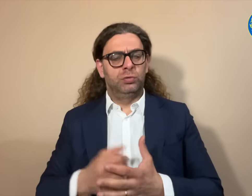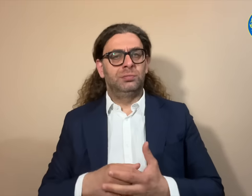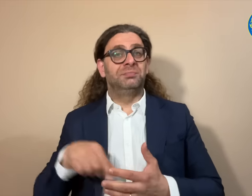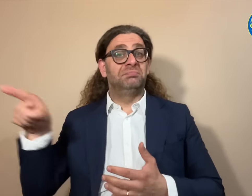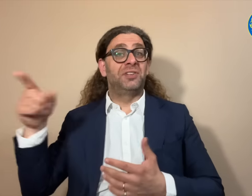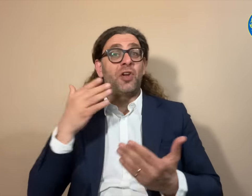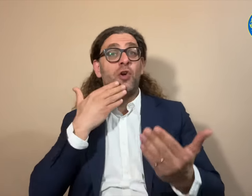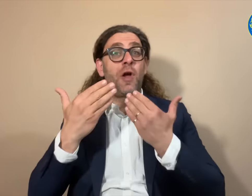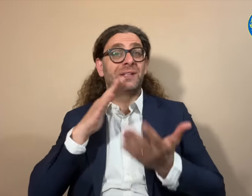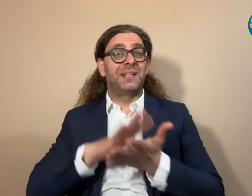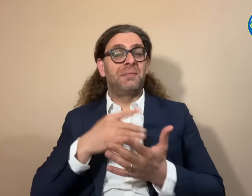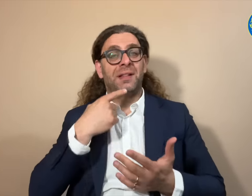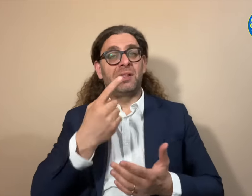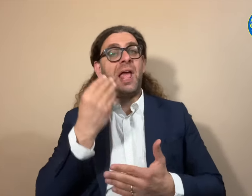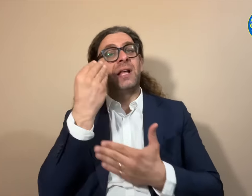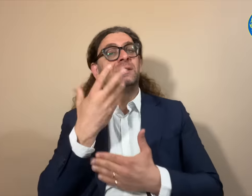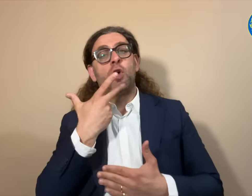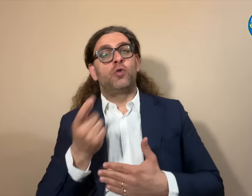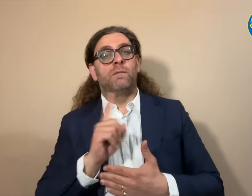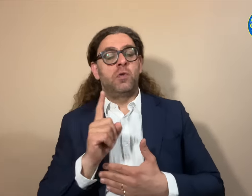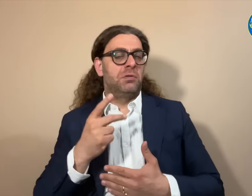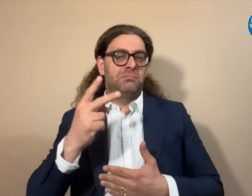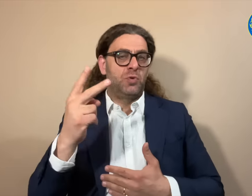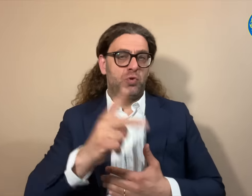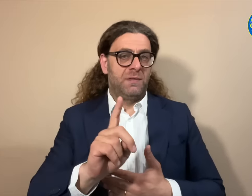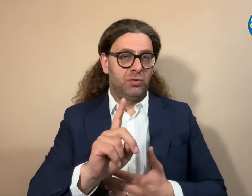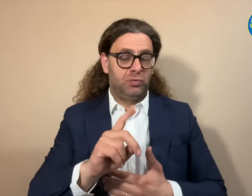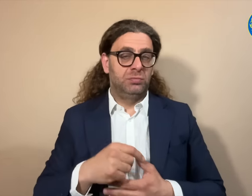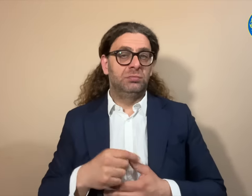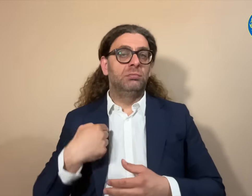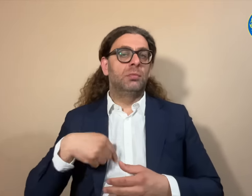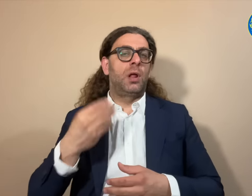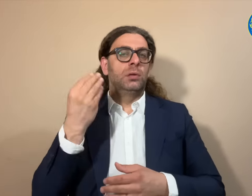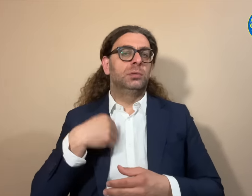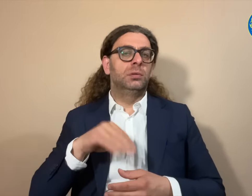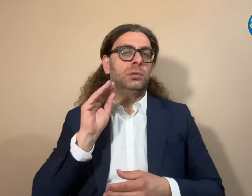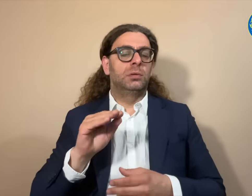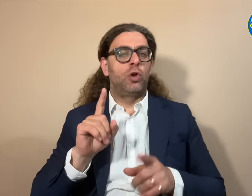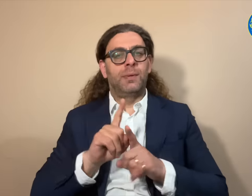non è quindi vero quanto affermato durante la conferenza stampa riguardo al fatto che l’ENS vorrebbe sottrarsi a quanto dovuto.